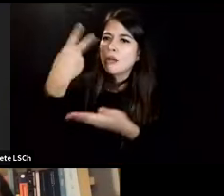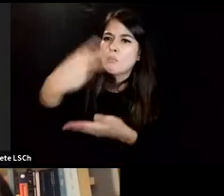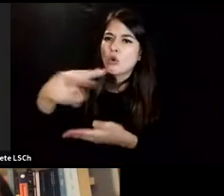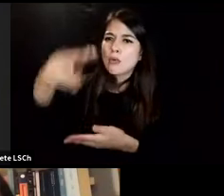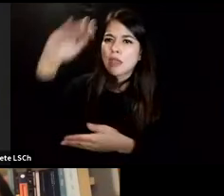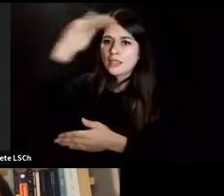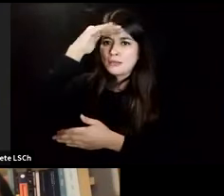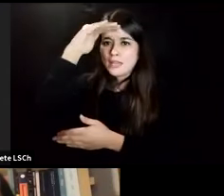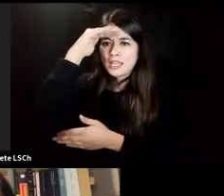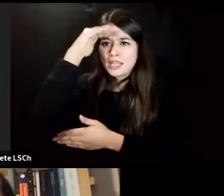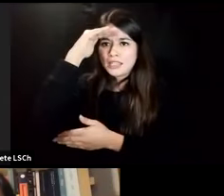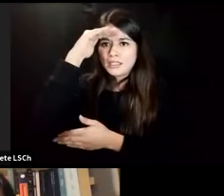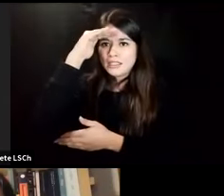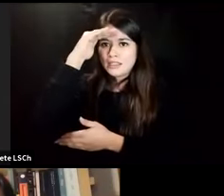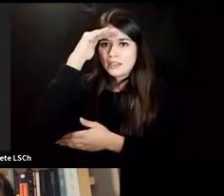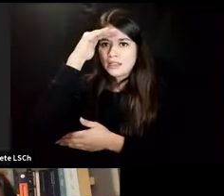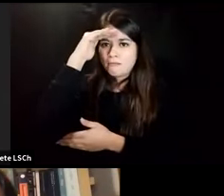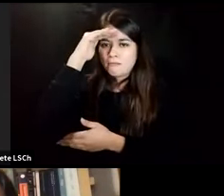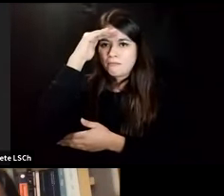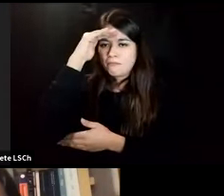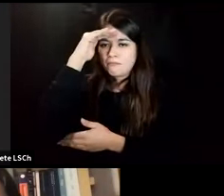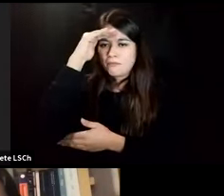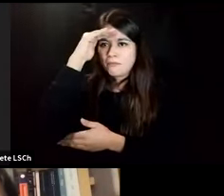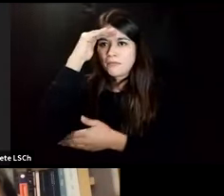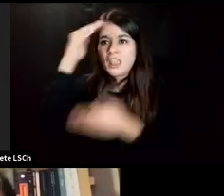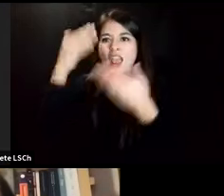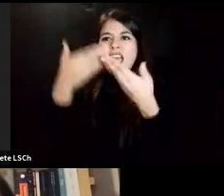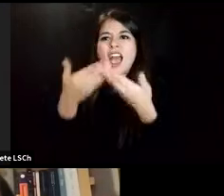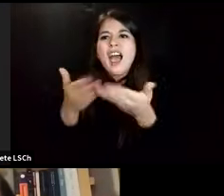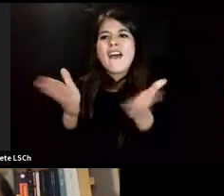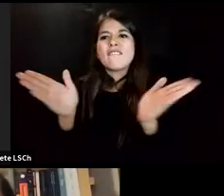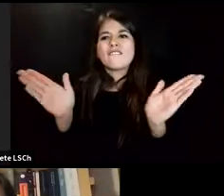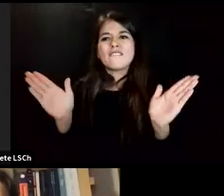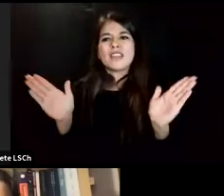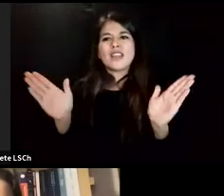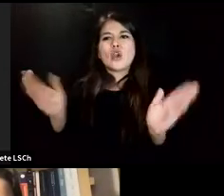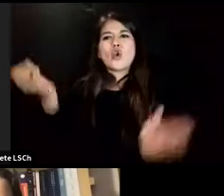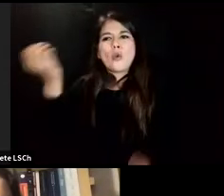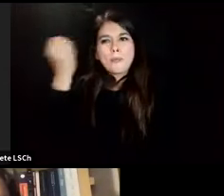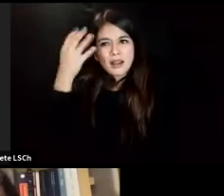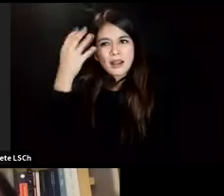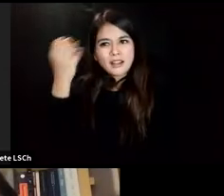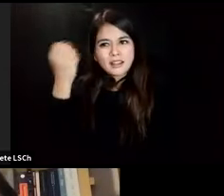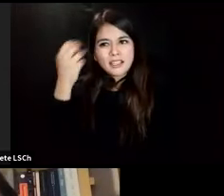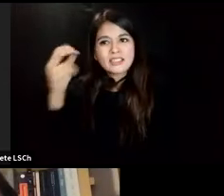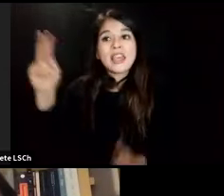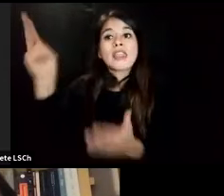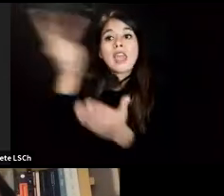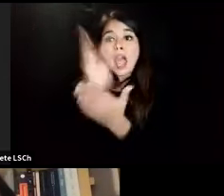de las artes que no conocíamos y bueno a todos les dejo invitados para el